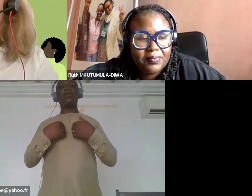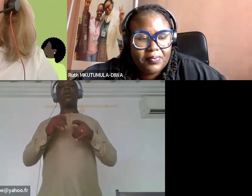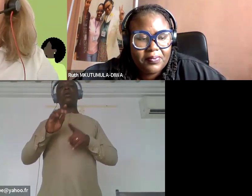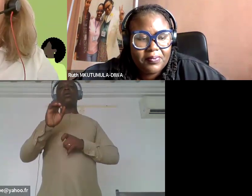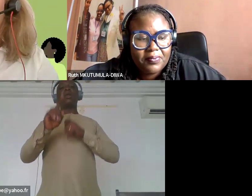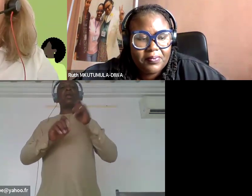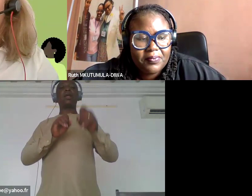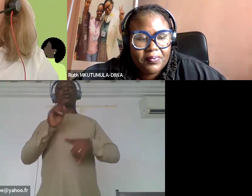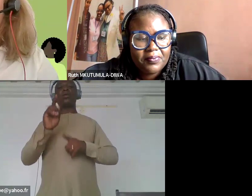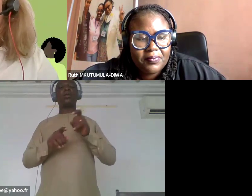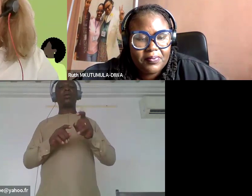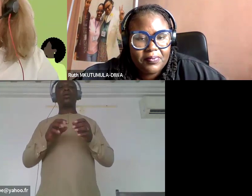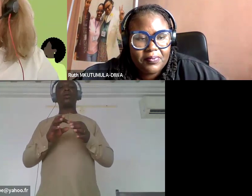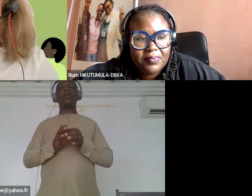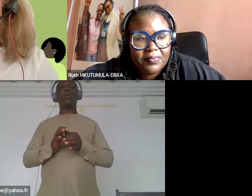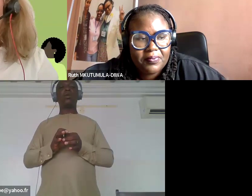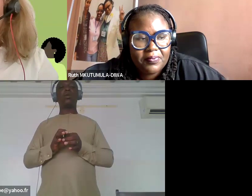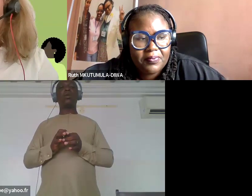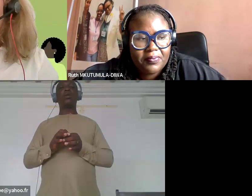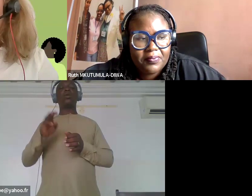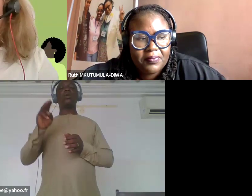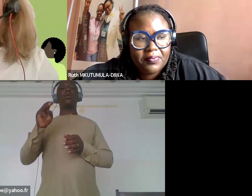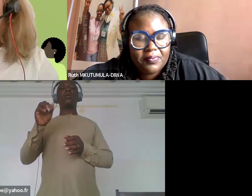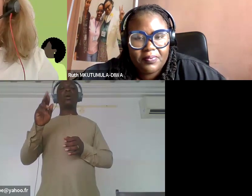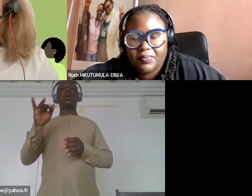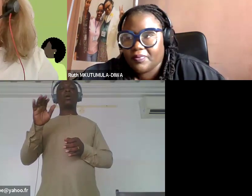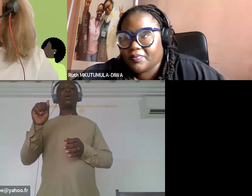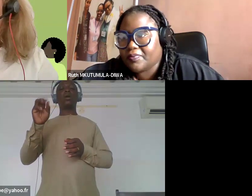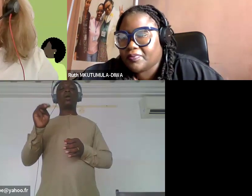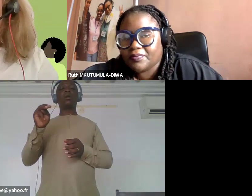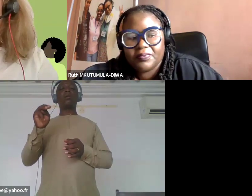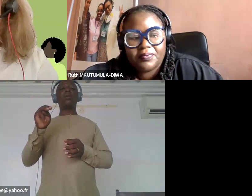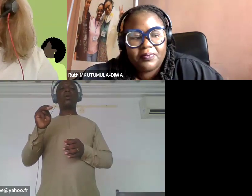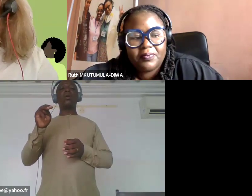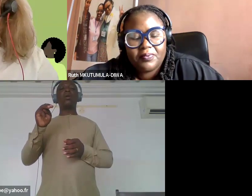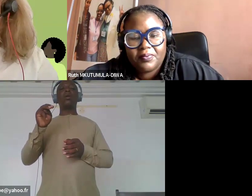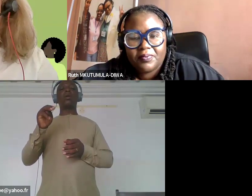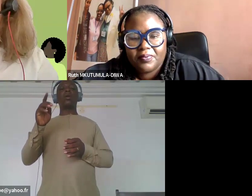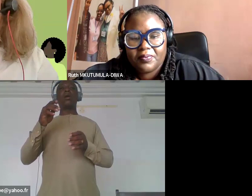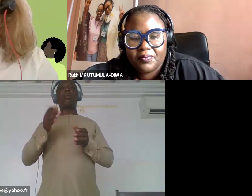de Mariam Kaba euh Mariam avez-vous pu poser votre question par écrit non